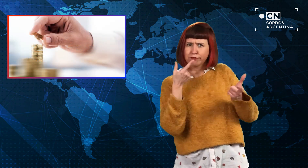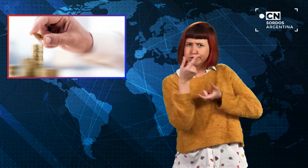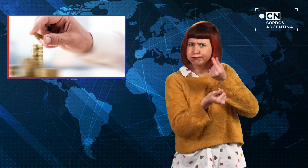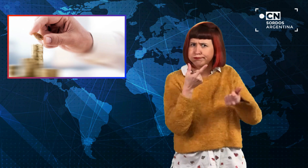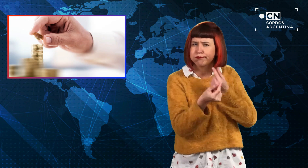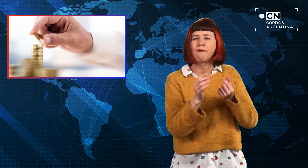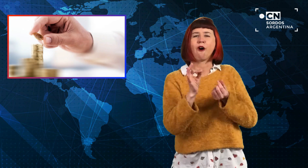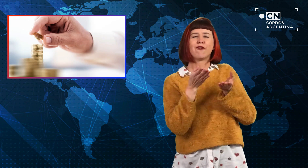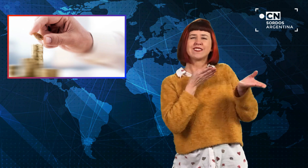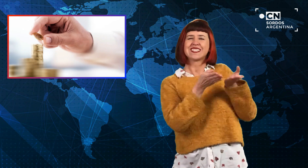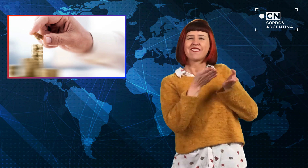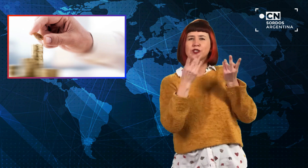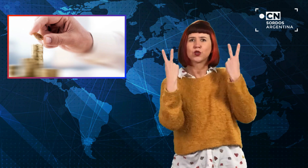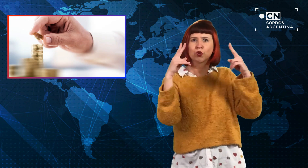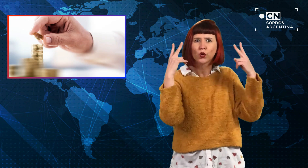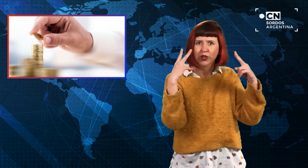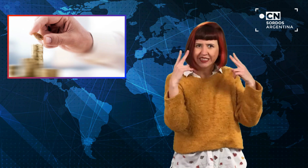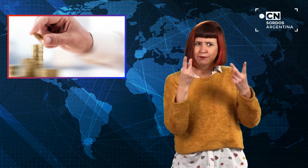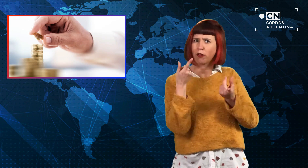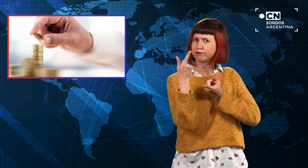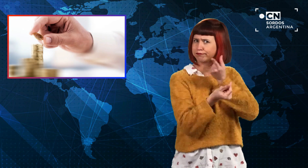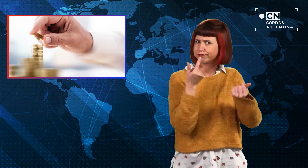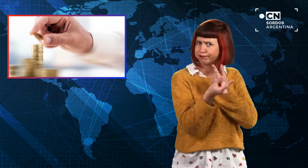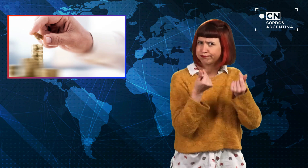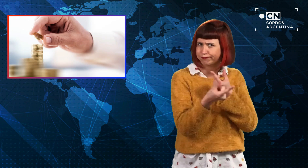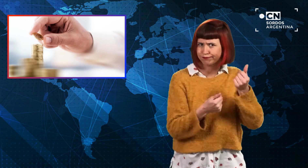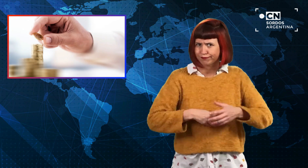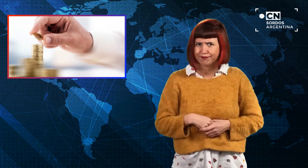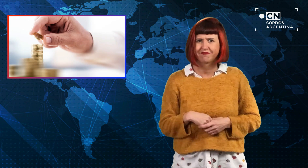para comprar pasajes y servicios turísticos,